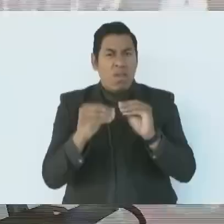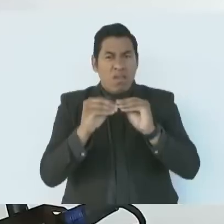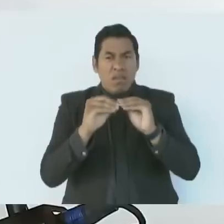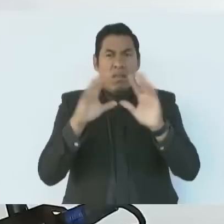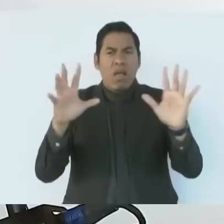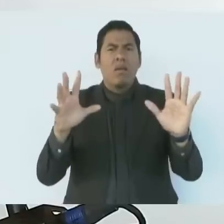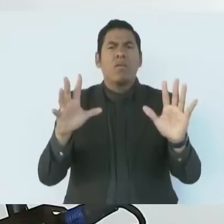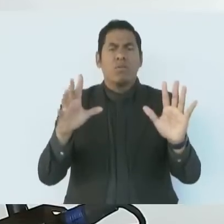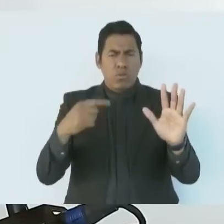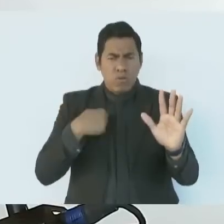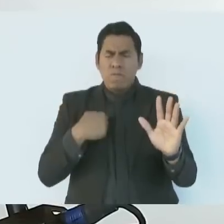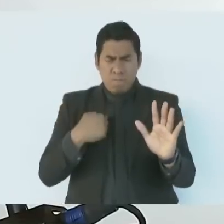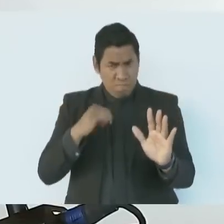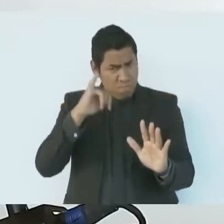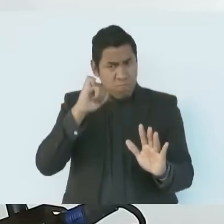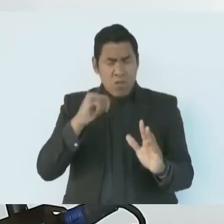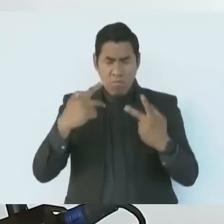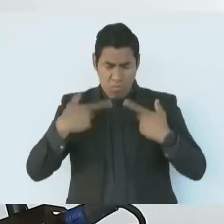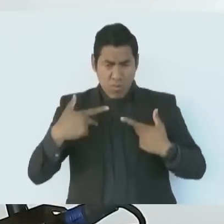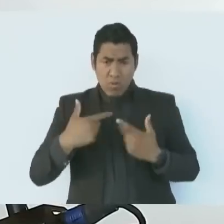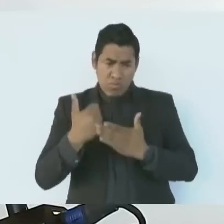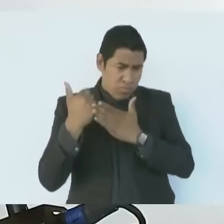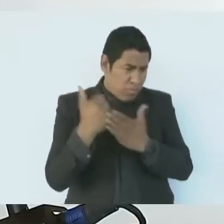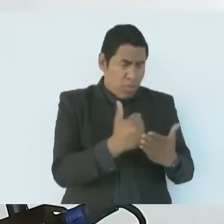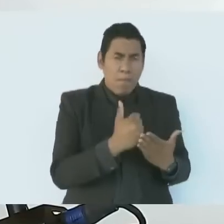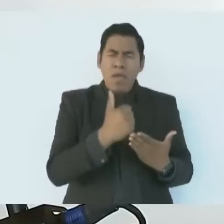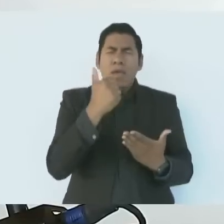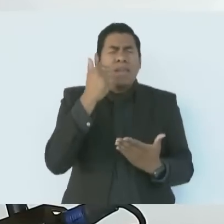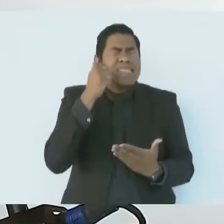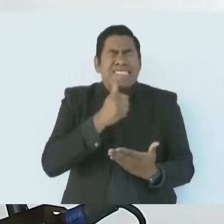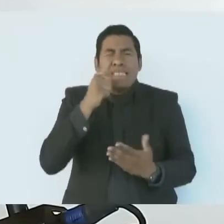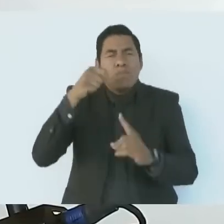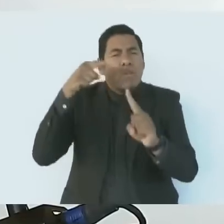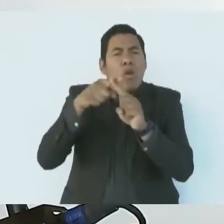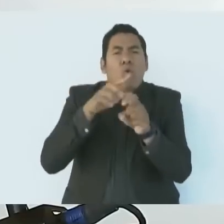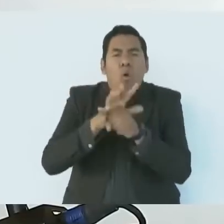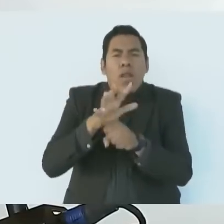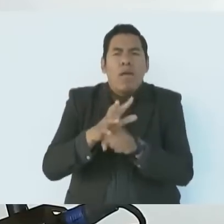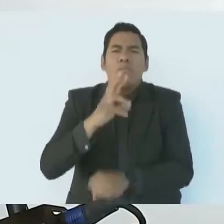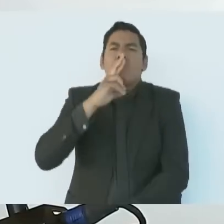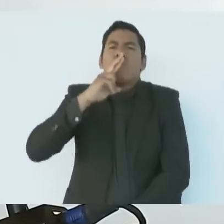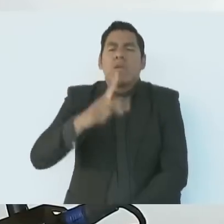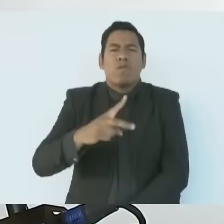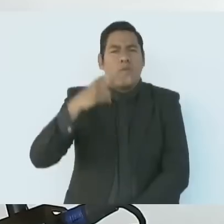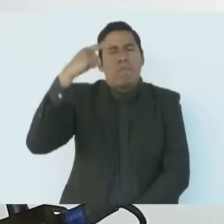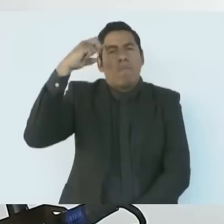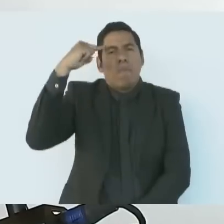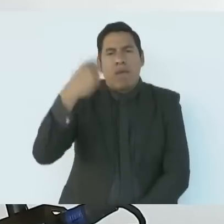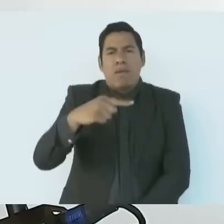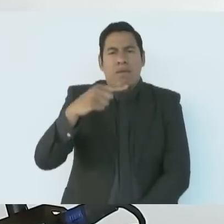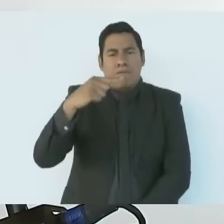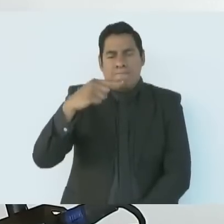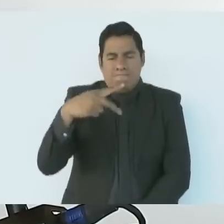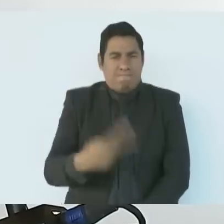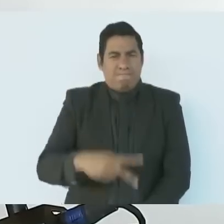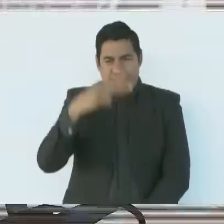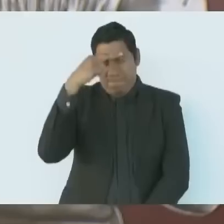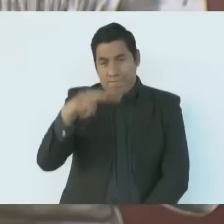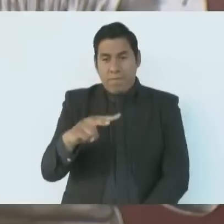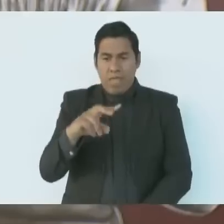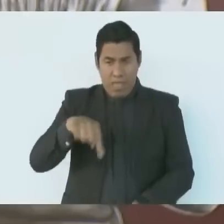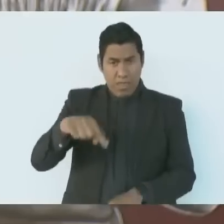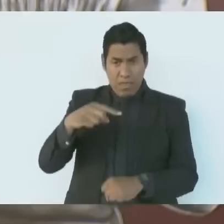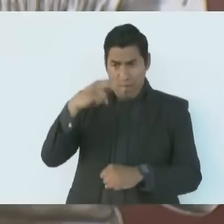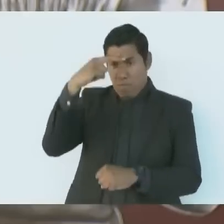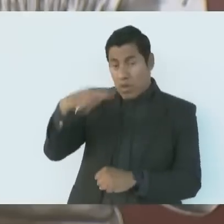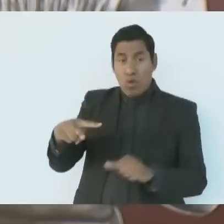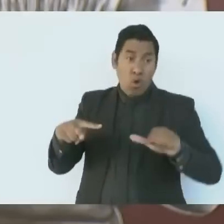lo mejor para México tenemos algo que muy pocos países en el mundo tienen tenemos lo